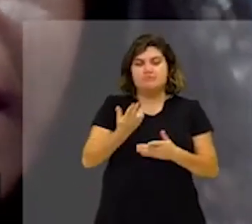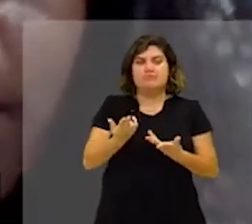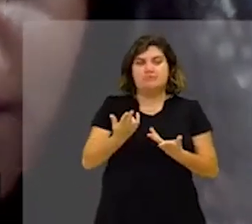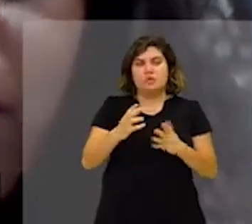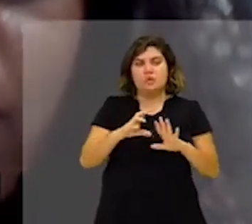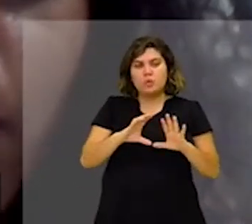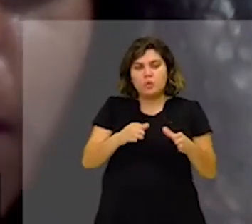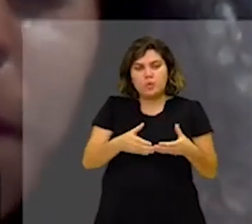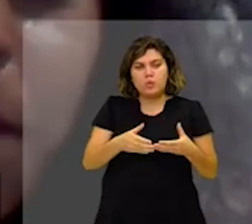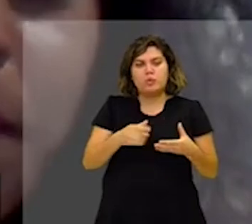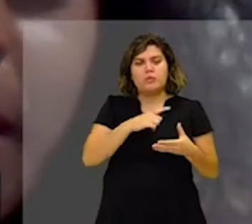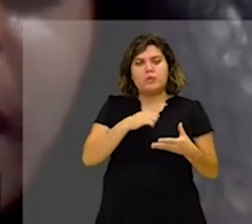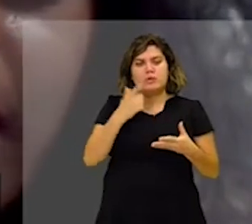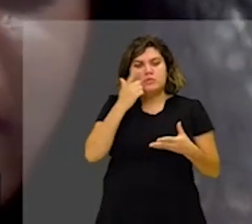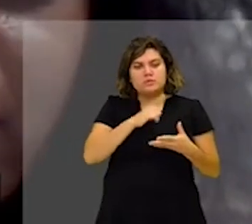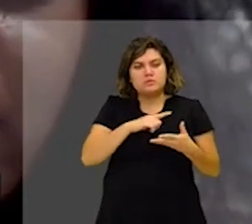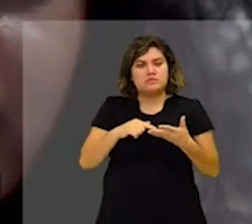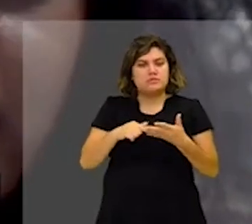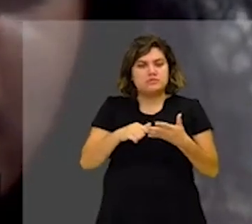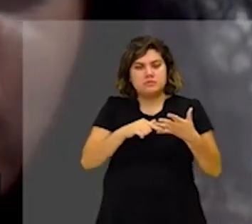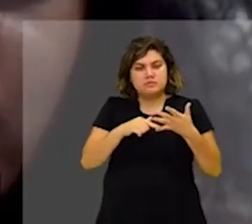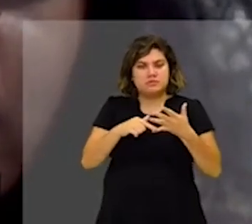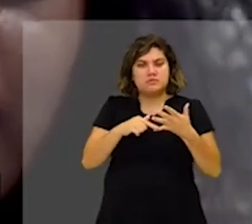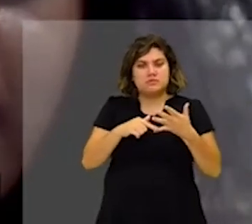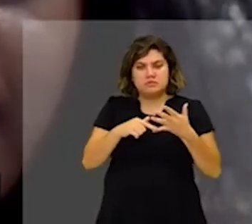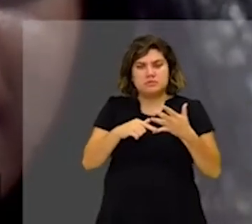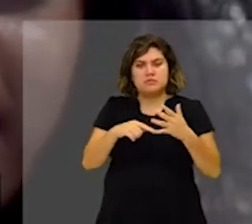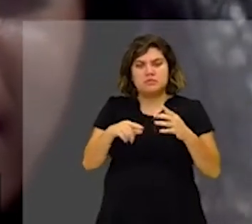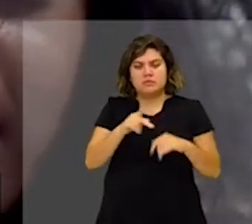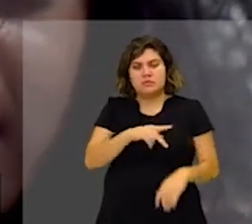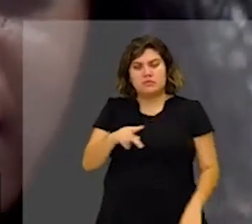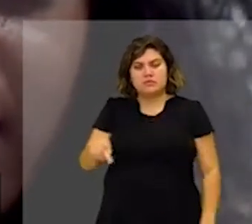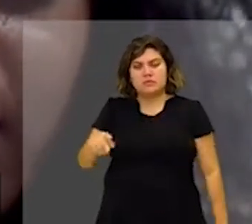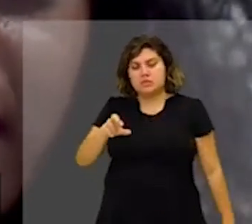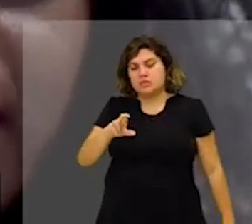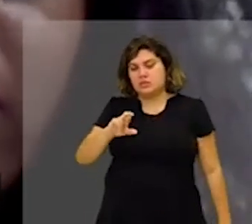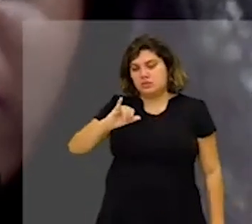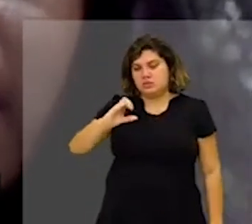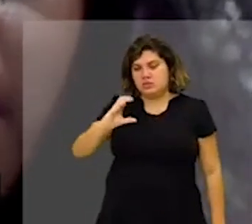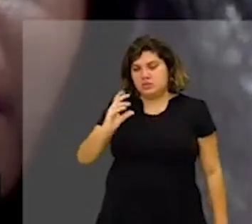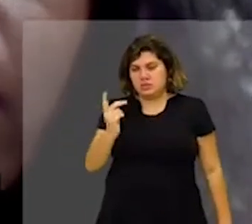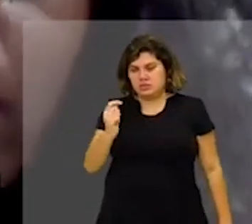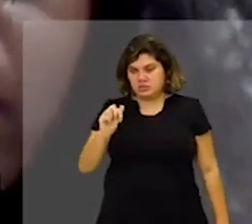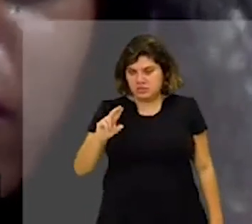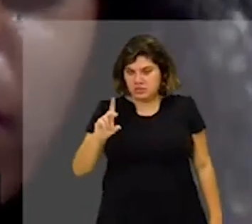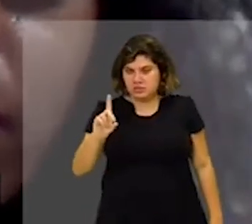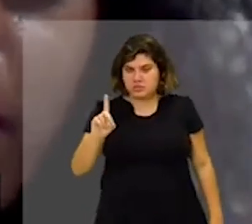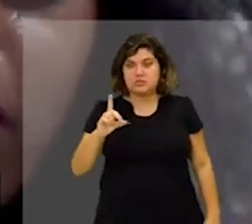fazer aqui o professor Richard Santos que traz essa categoria que a gente trabalhou durante